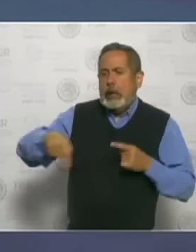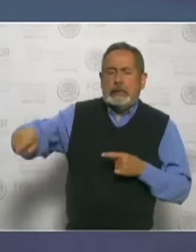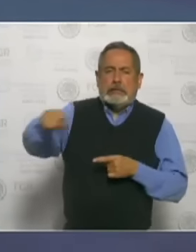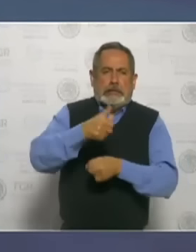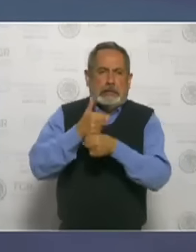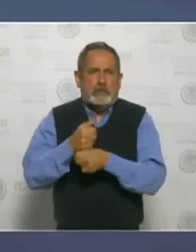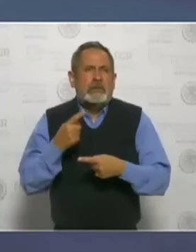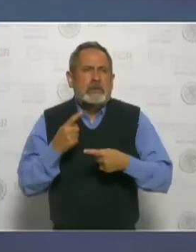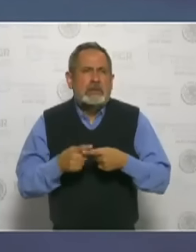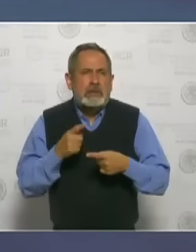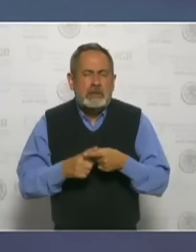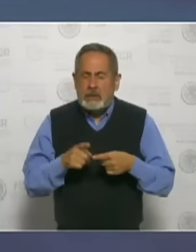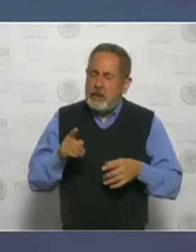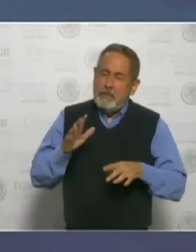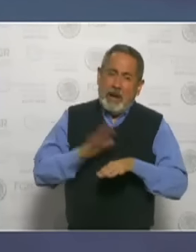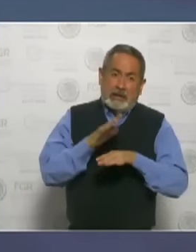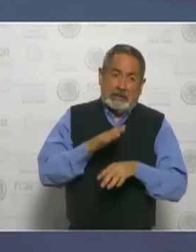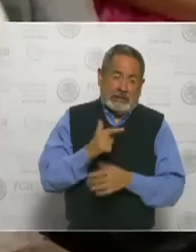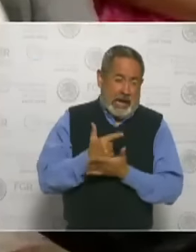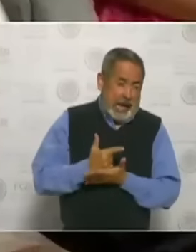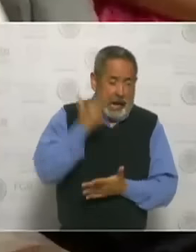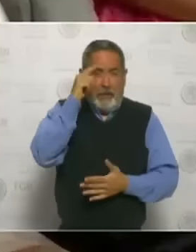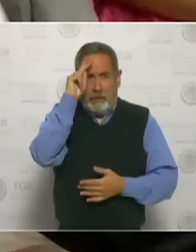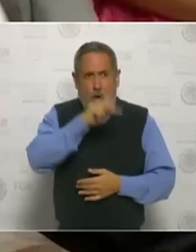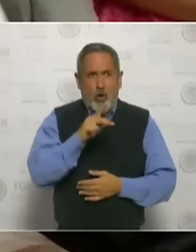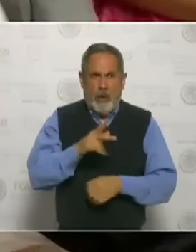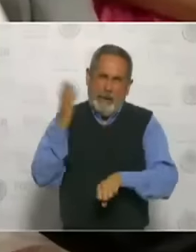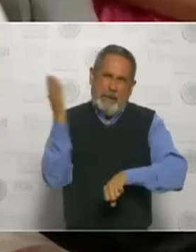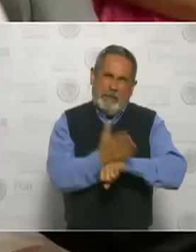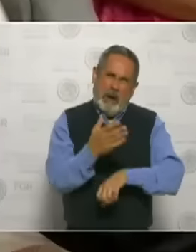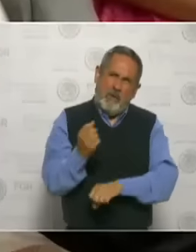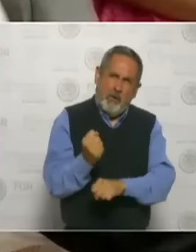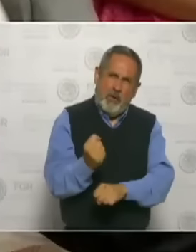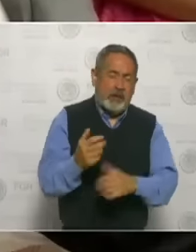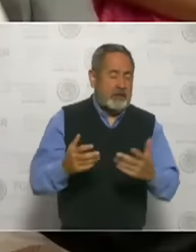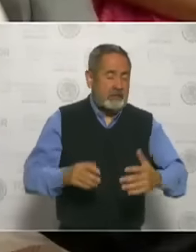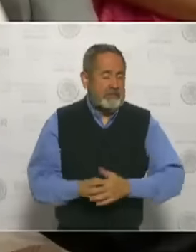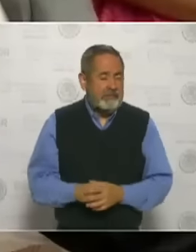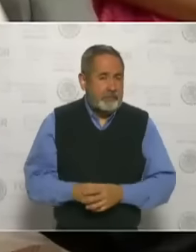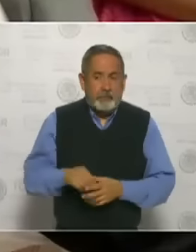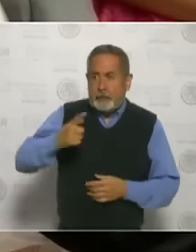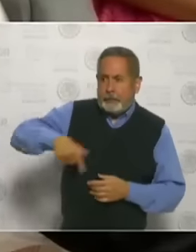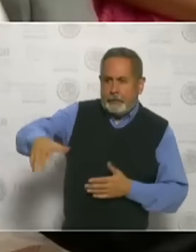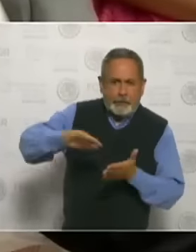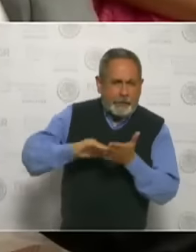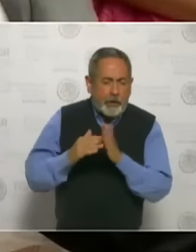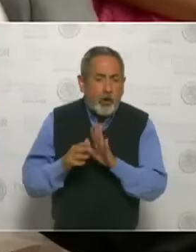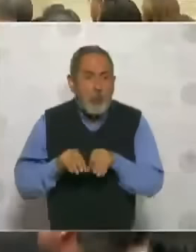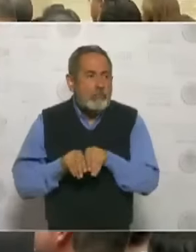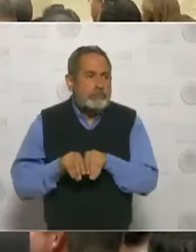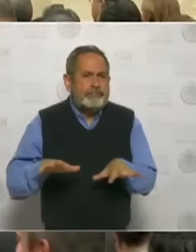los delitos de alto impacto. La operatividad se centrará en el despliegue de unidades de